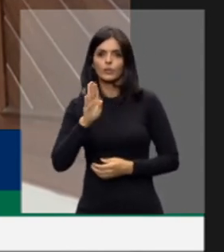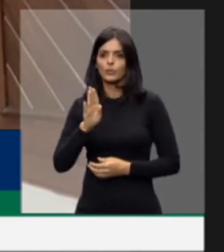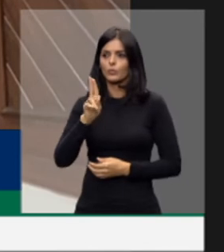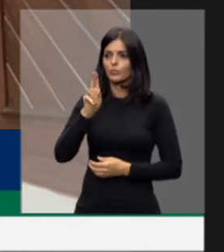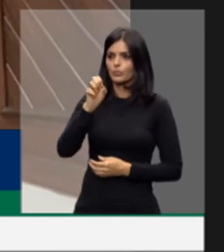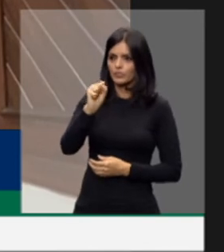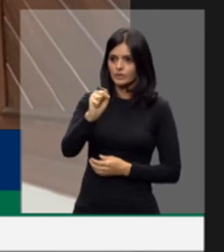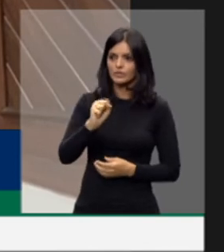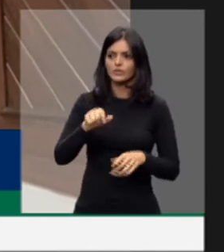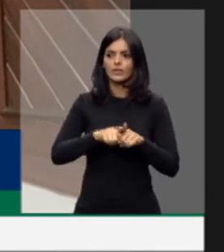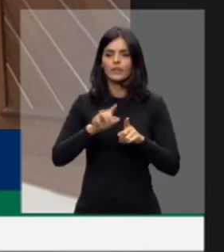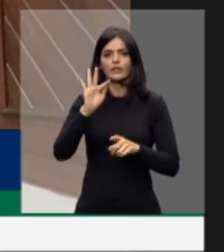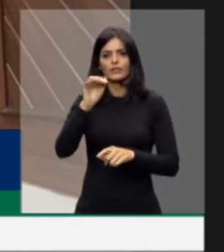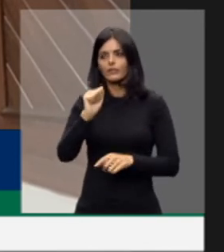[INTERMITÊNCIA DE AUDIO] -- [DEPUTADO]: EU QUERO